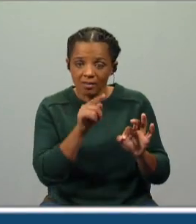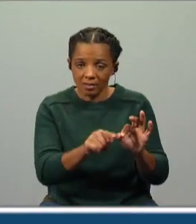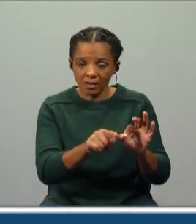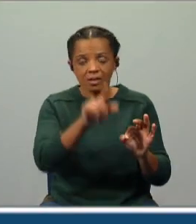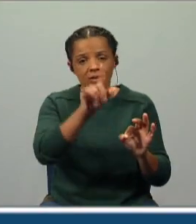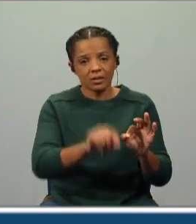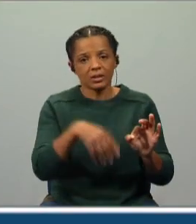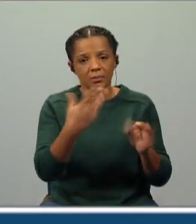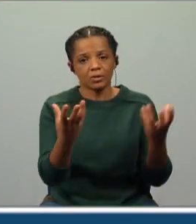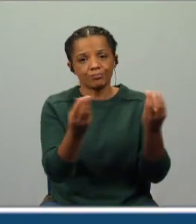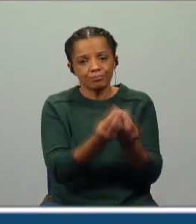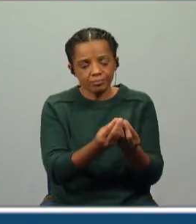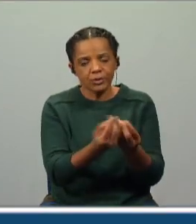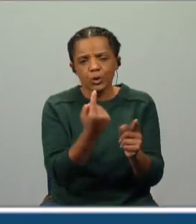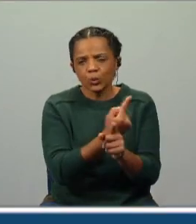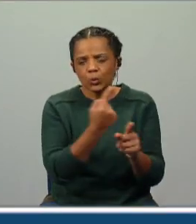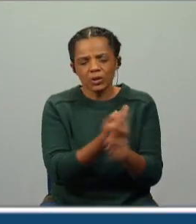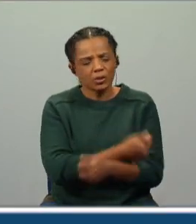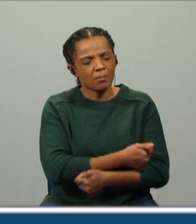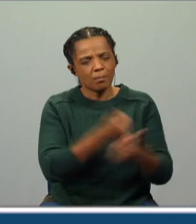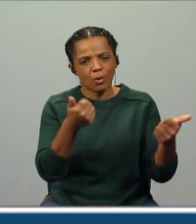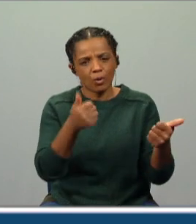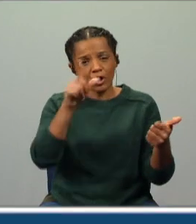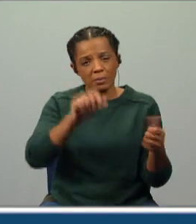Partilhares as coisas boas e as coisas más